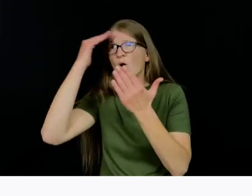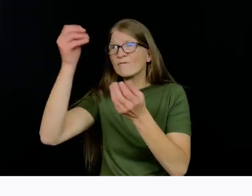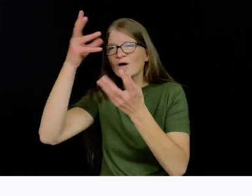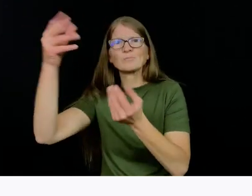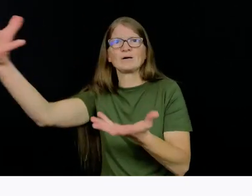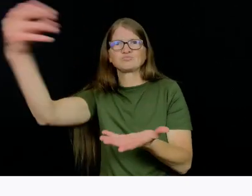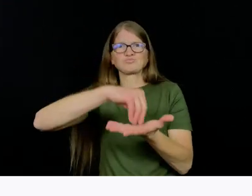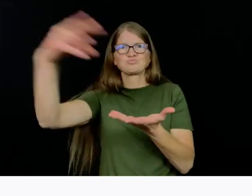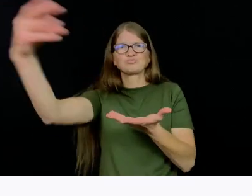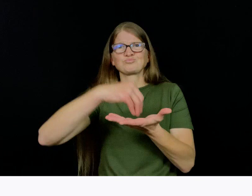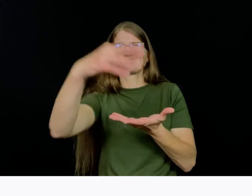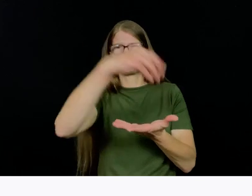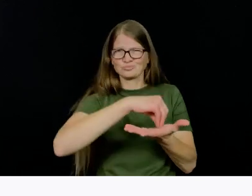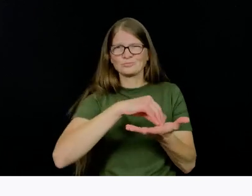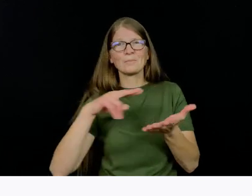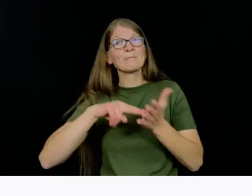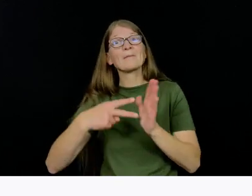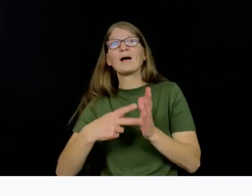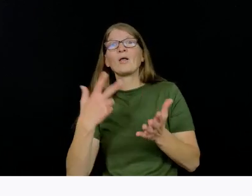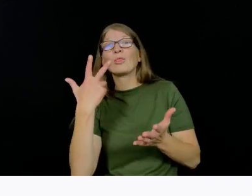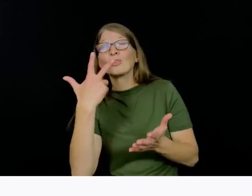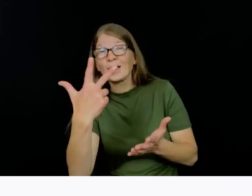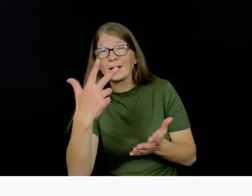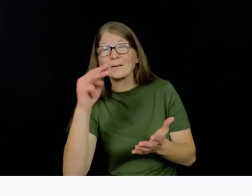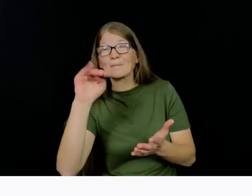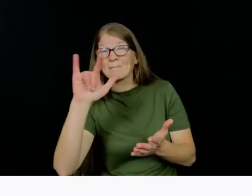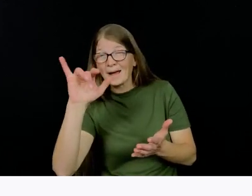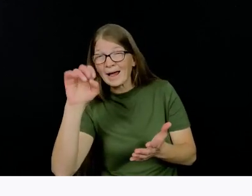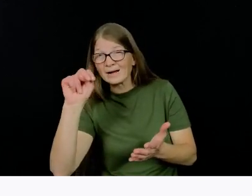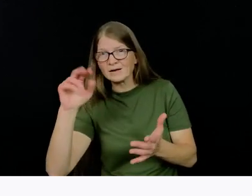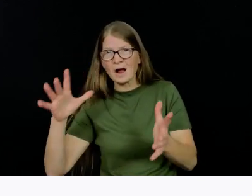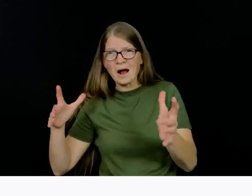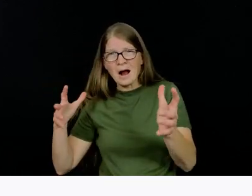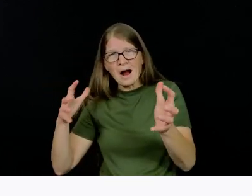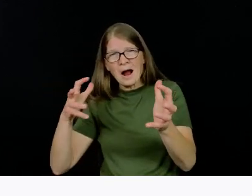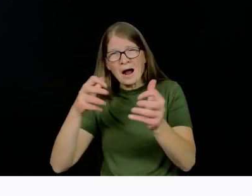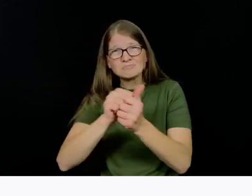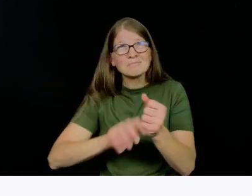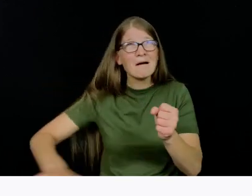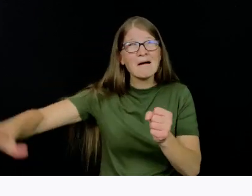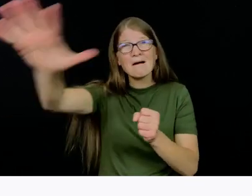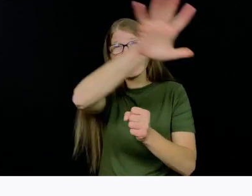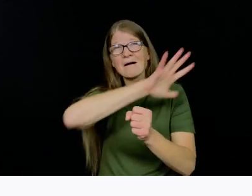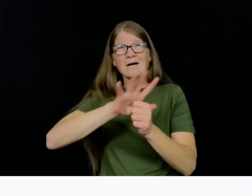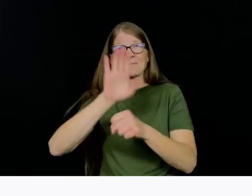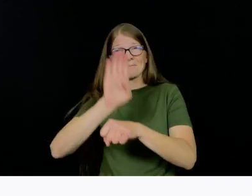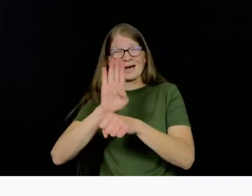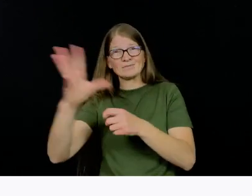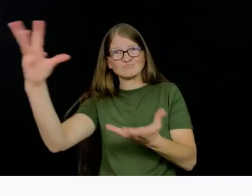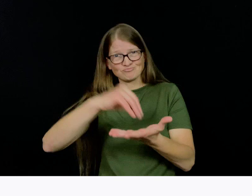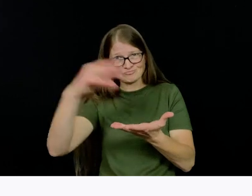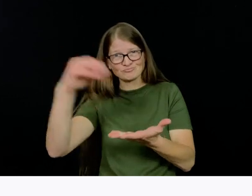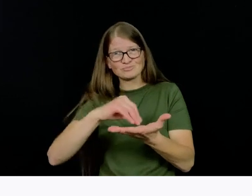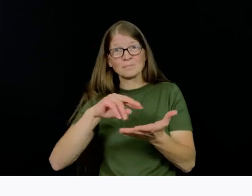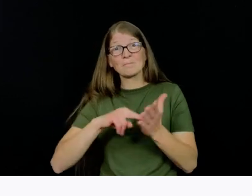3 ملايين تحديث على معلومات الأنشطة التجارية التي شوهدت أكثر من 20 مليار مرة على الخرائط والبحث